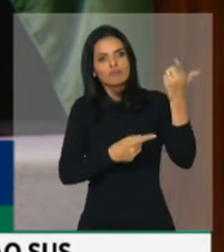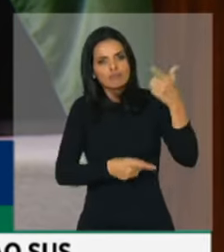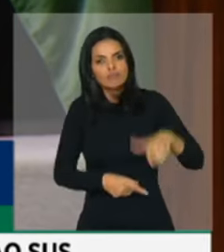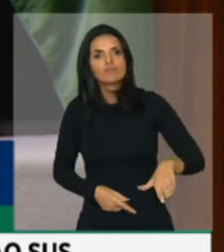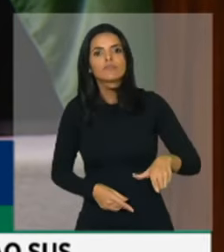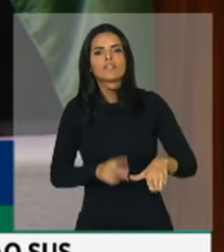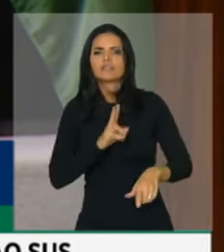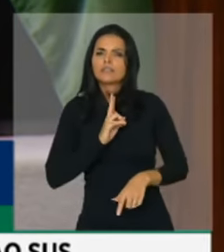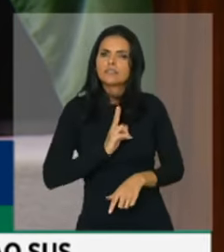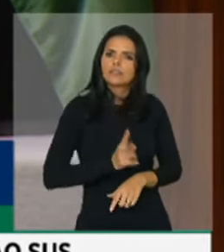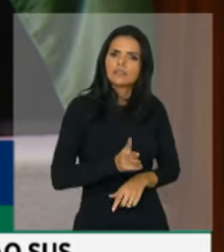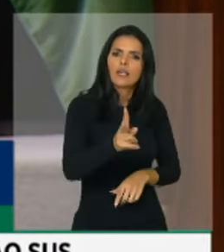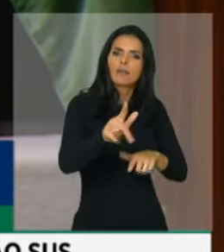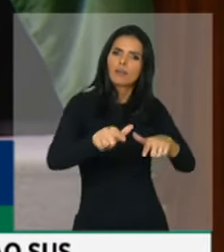OBRIGADO, PRESIDENTE. -- [PRESIDENTE]: EU TENHO